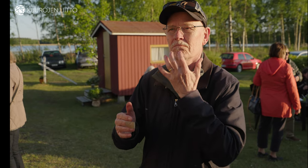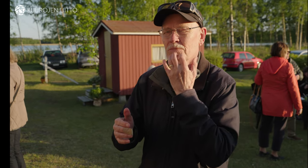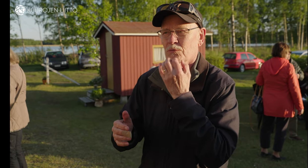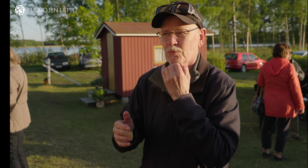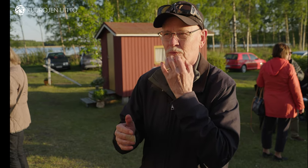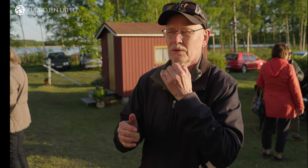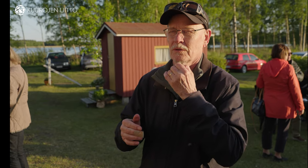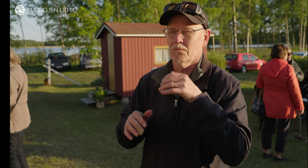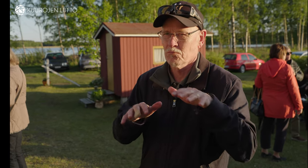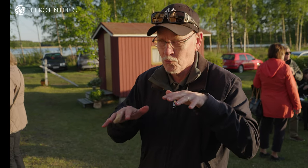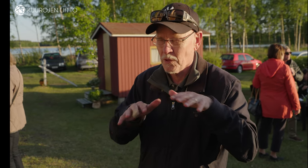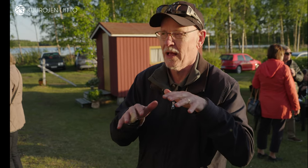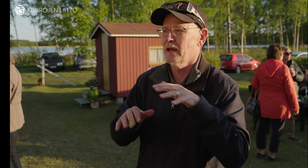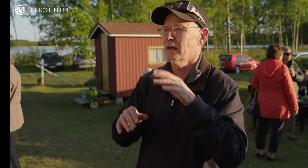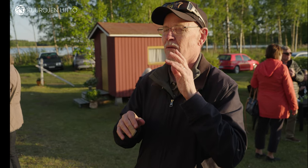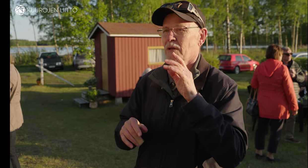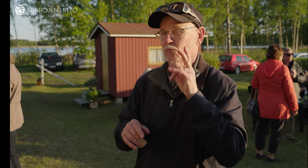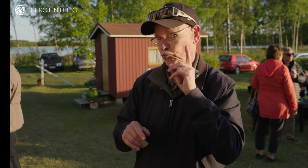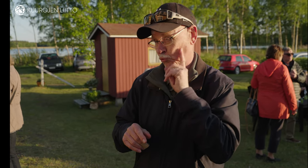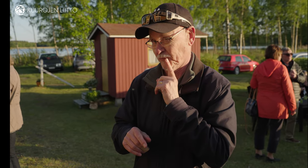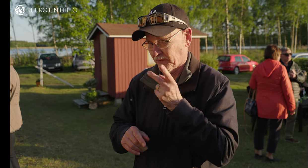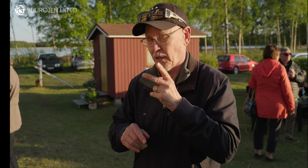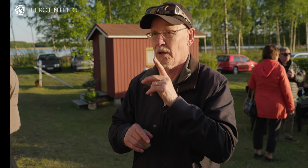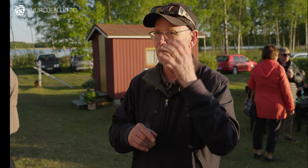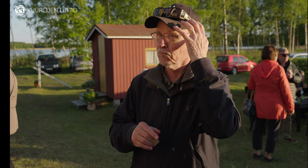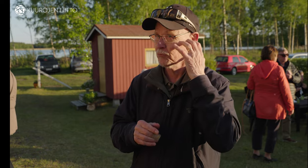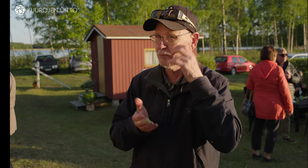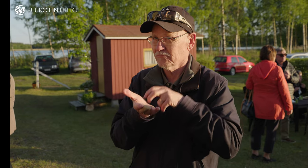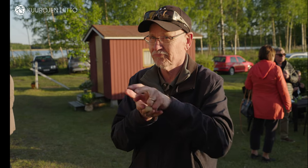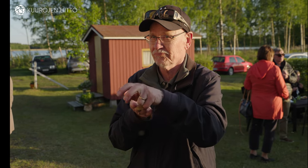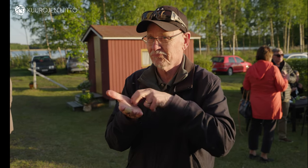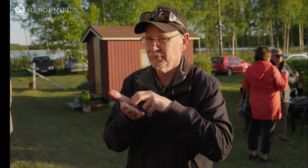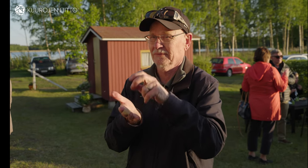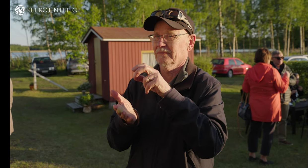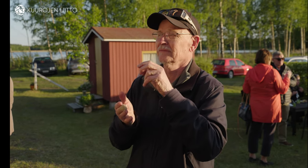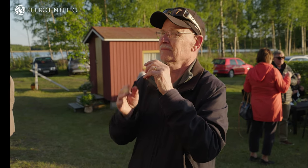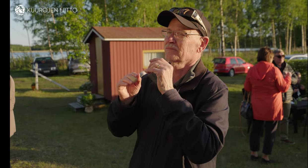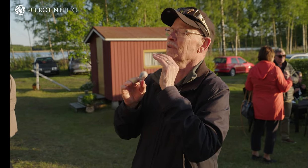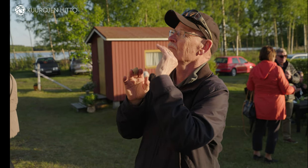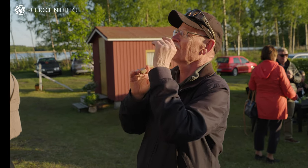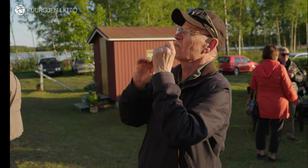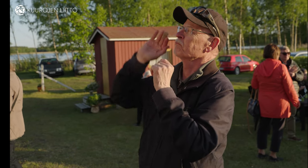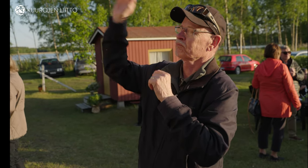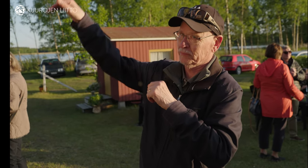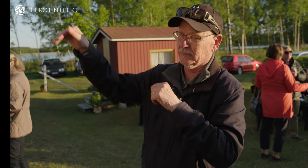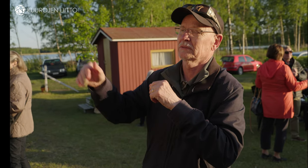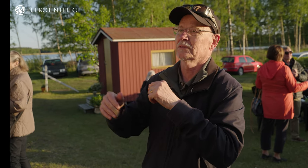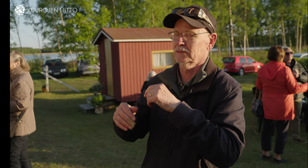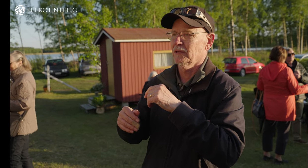Isovanhempani olivat kuuroja maanviljelijöitä, jotka asuivat lähistöllä.